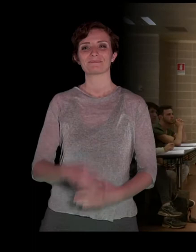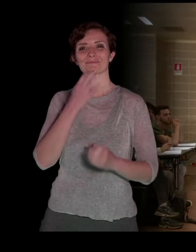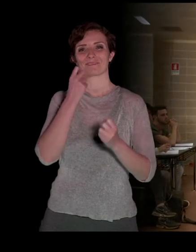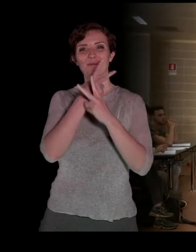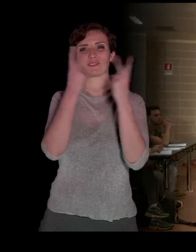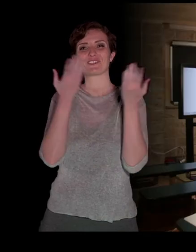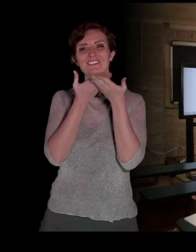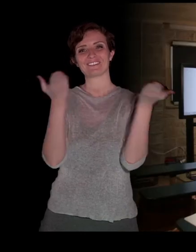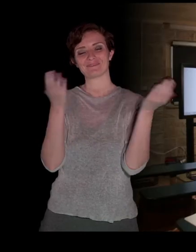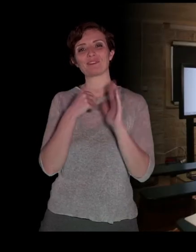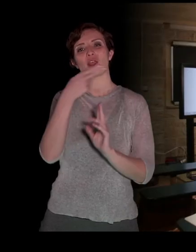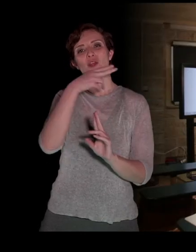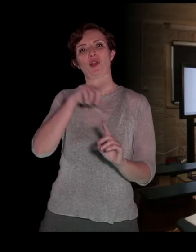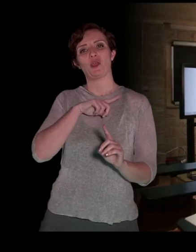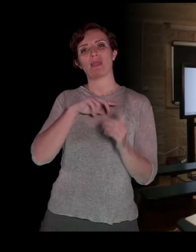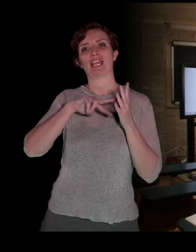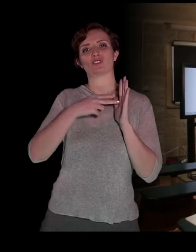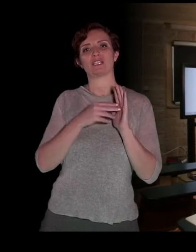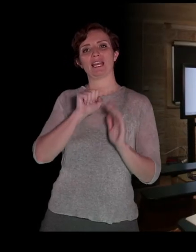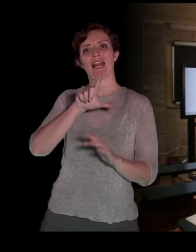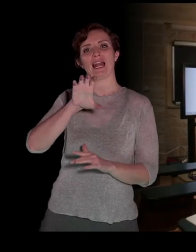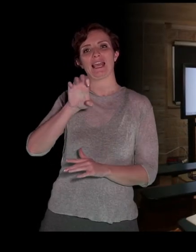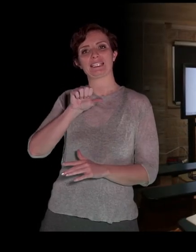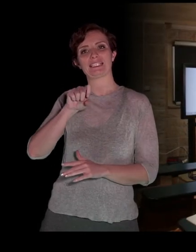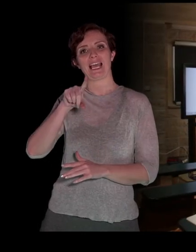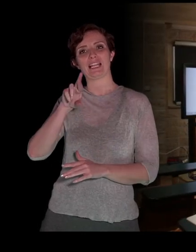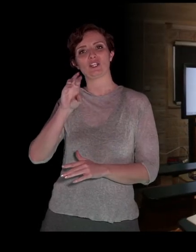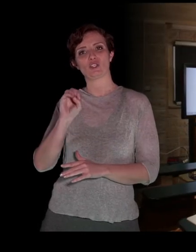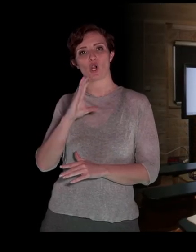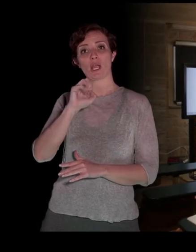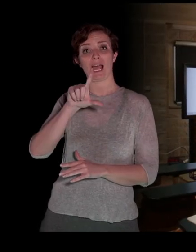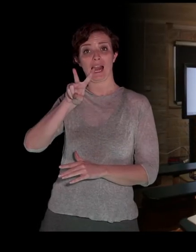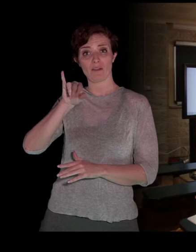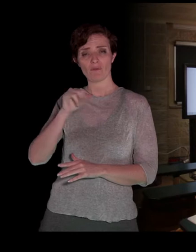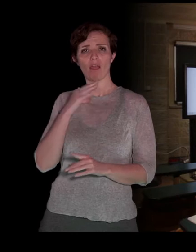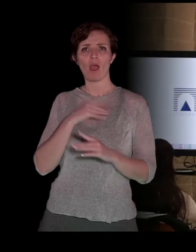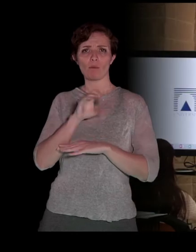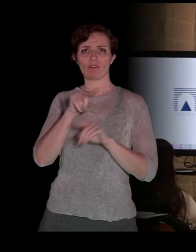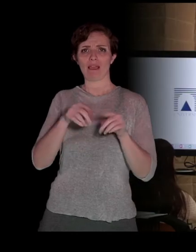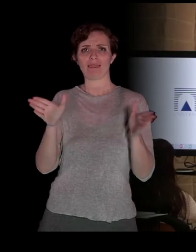Buongiorno a tutti ! Mi presento, sono l'ingegnere Alessandro Calvi. Sono un professore qui al Dipartimento di Ingegneria,